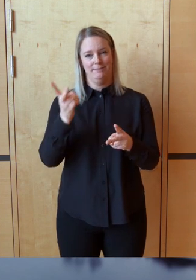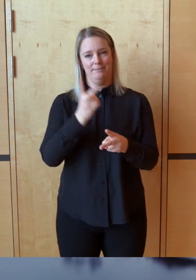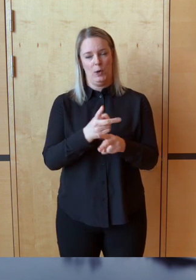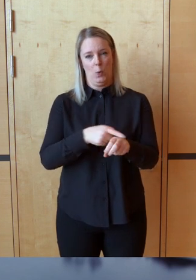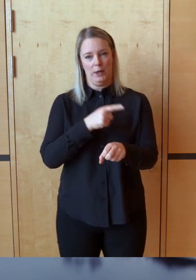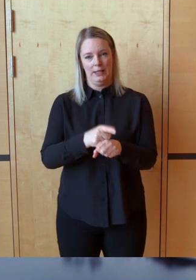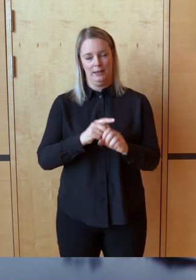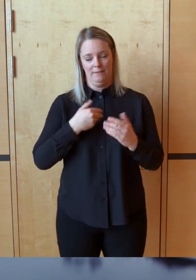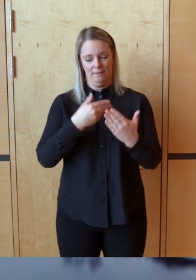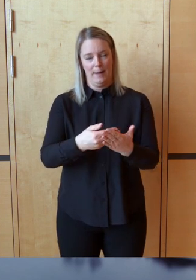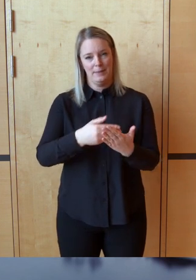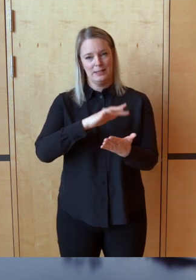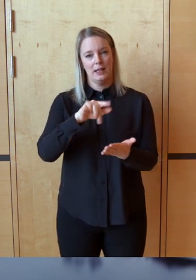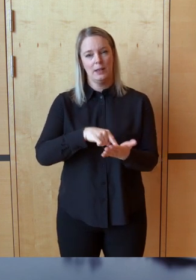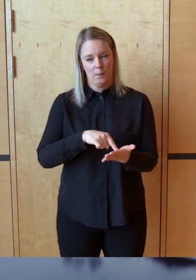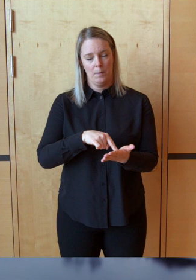Svararen ut att föra över utryckningstid